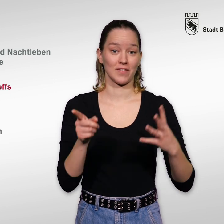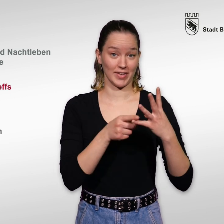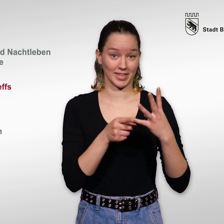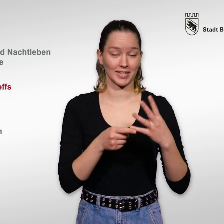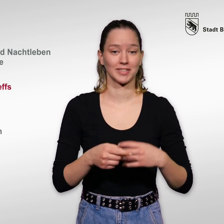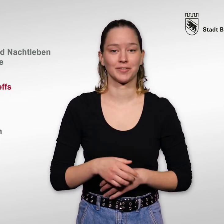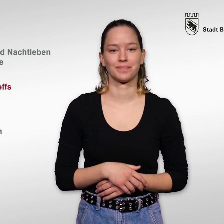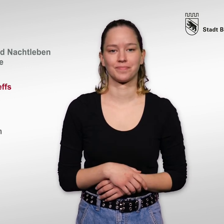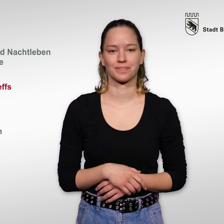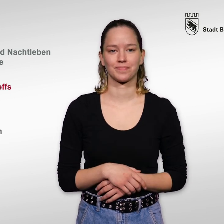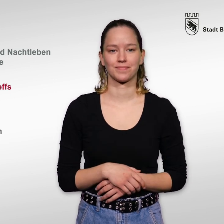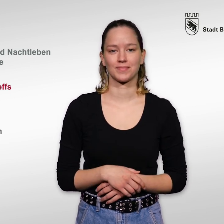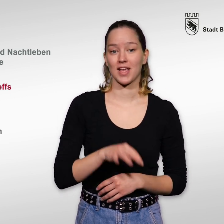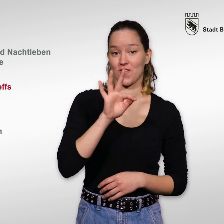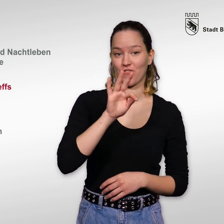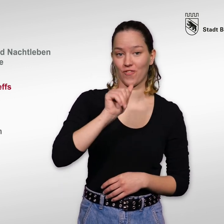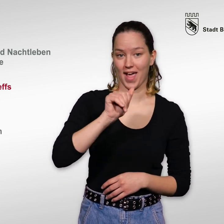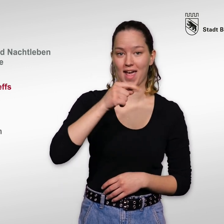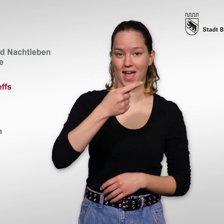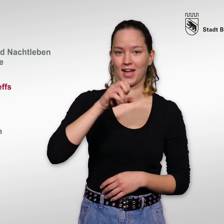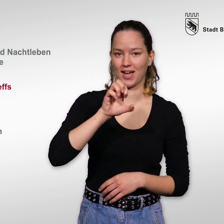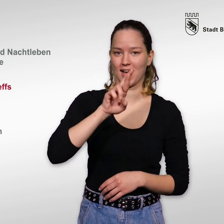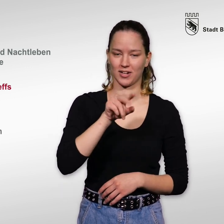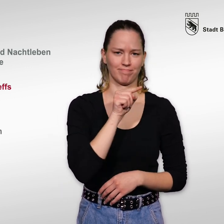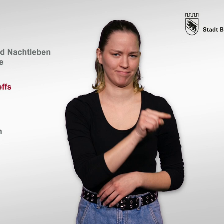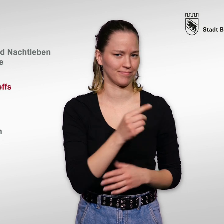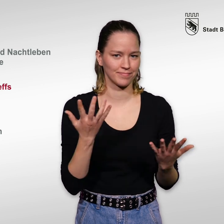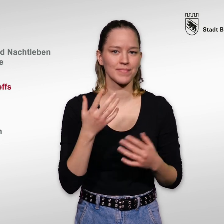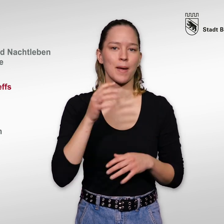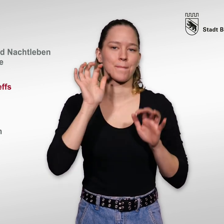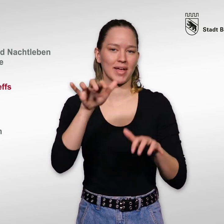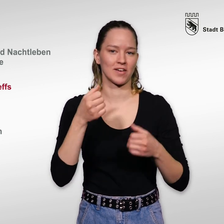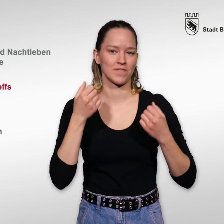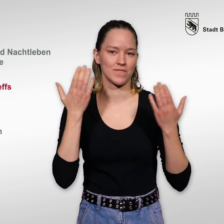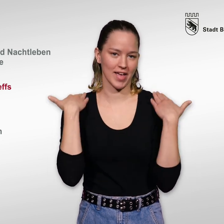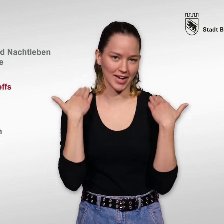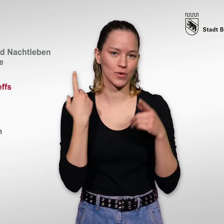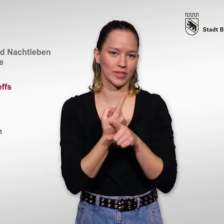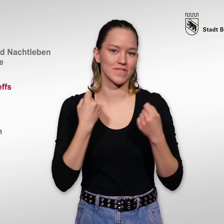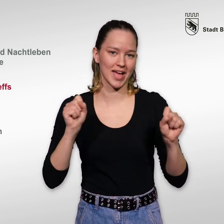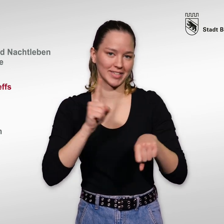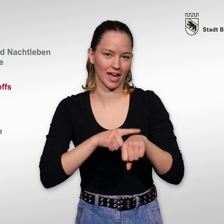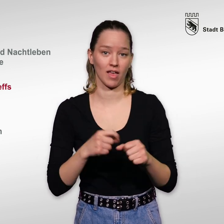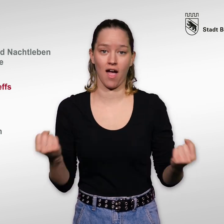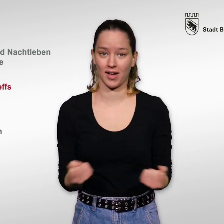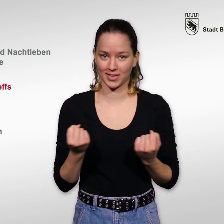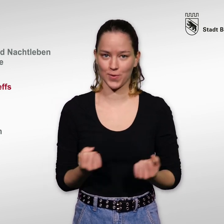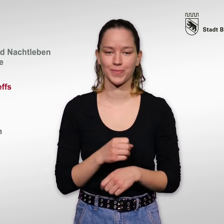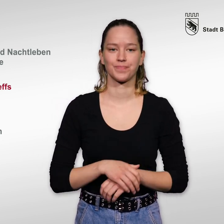«Fäger»: Berner Ferien- und Freizeitaktion